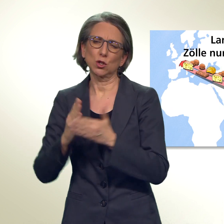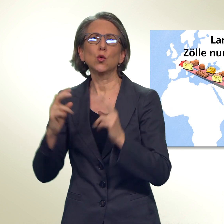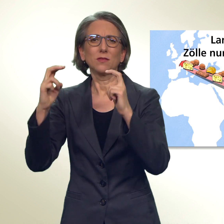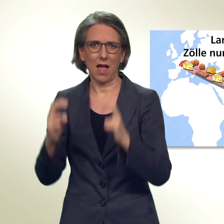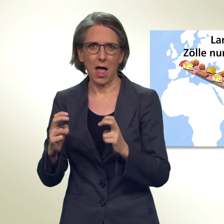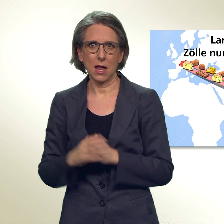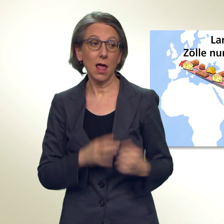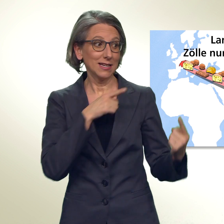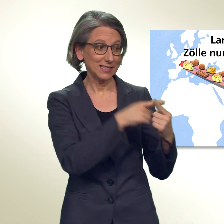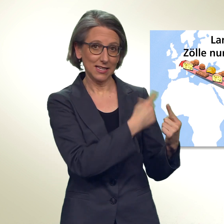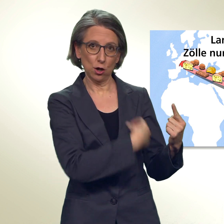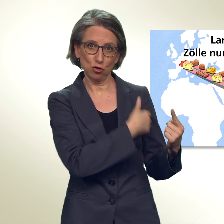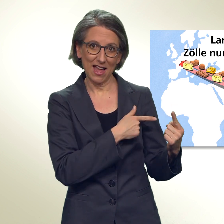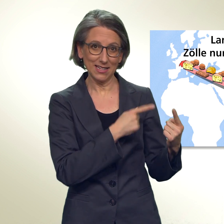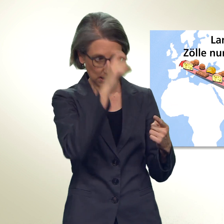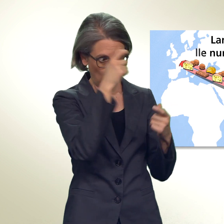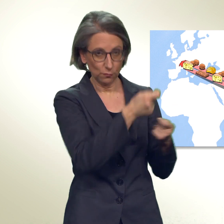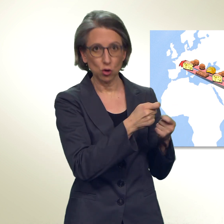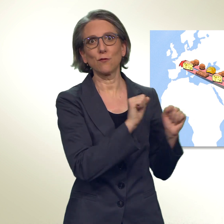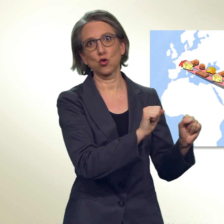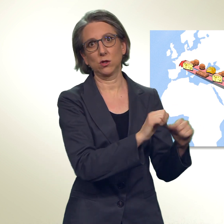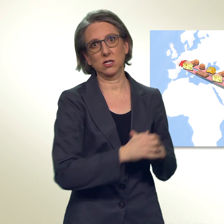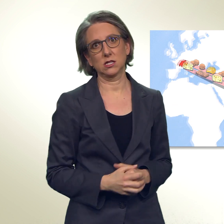Damit soll die einheimische Landwirtschaft geschützt werden.